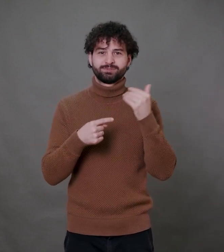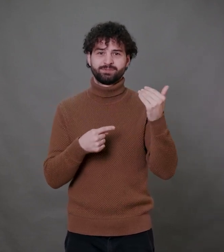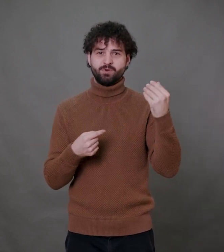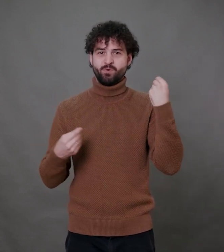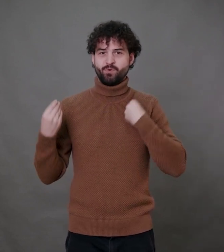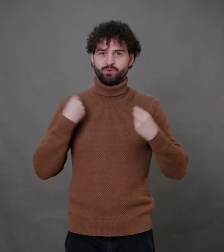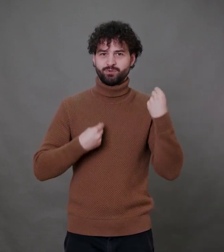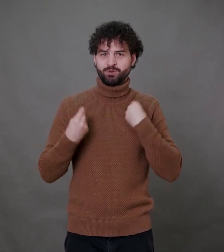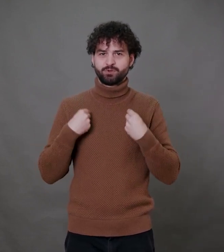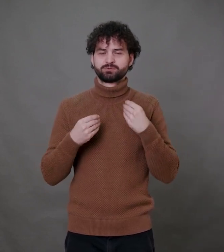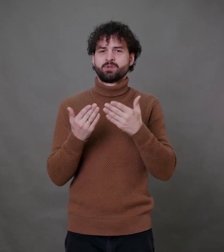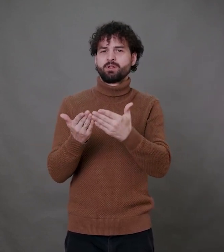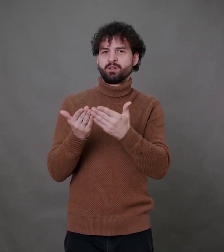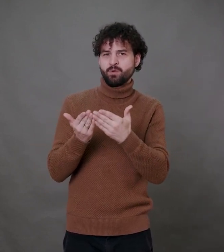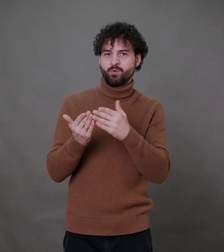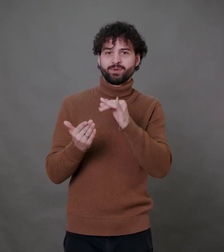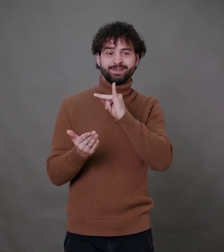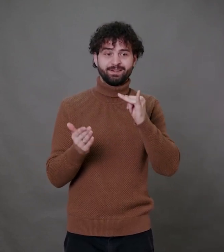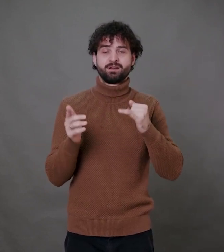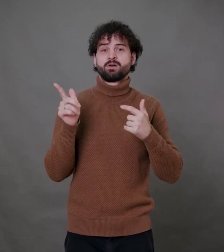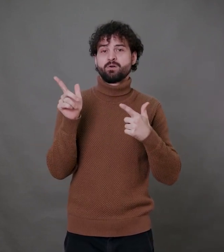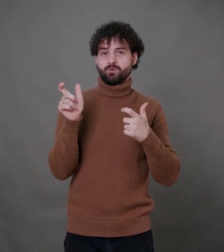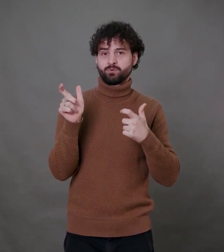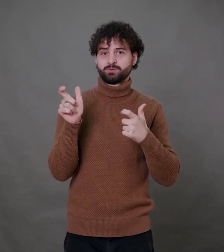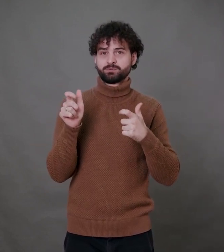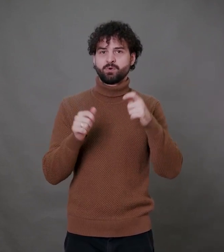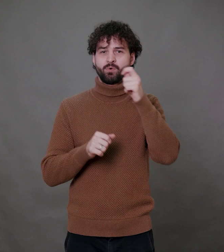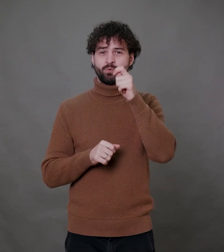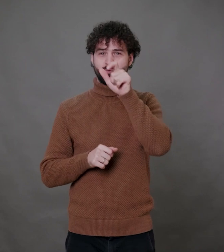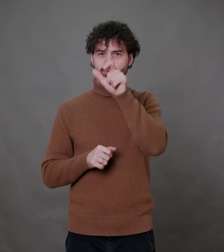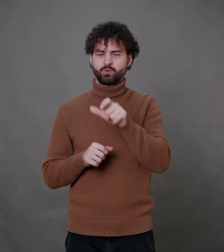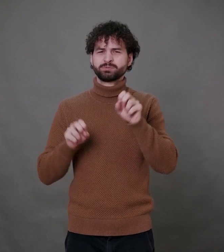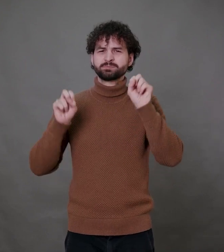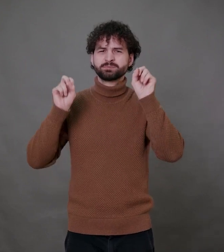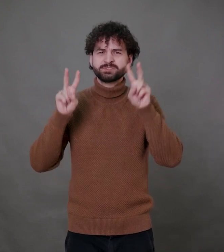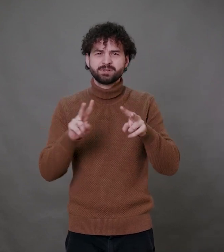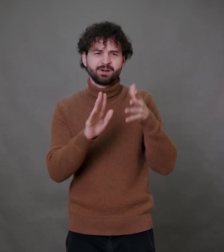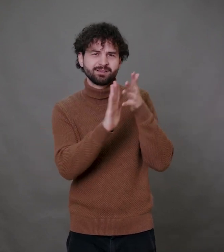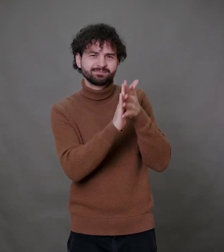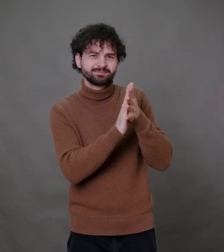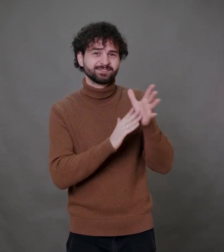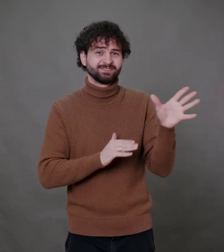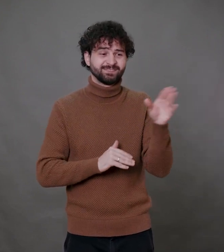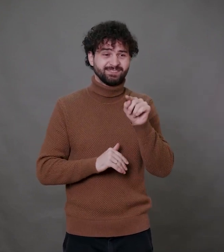их одежду, лодки и оружие. Художник специально изучал все